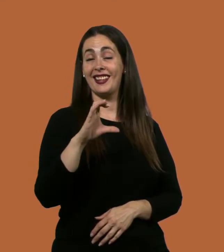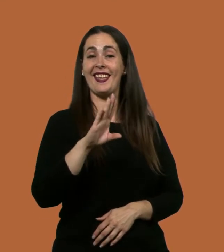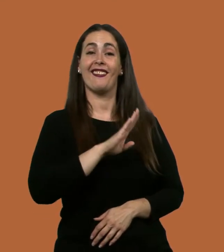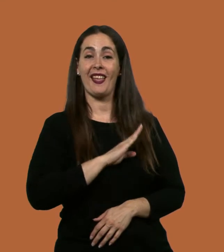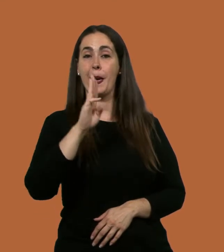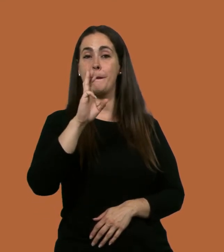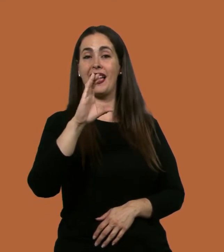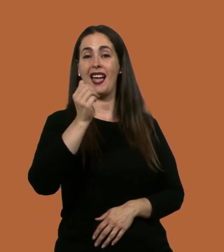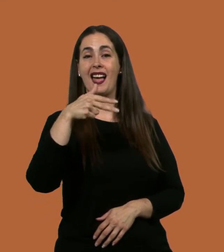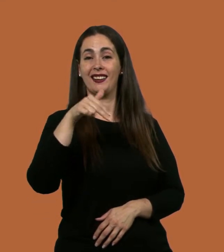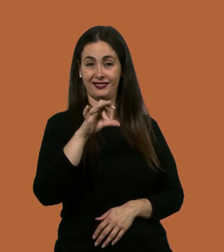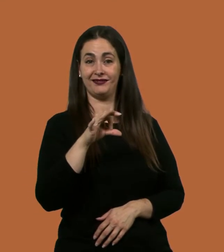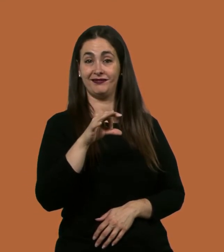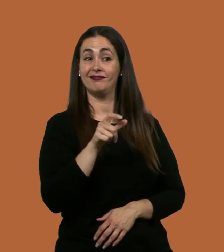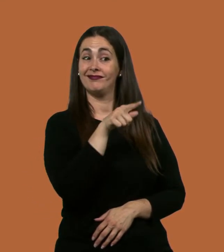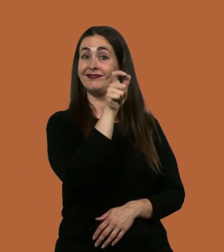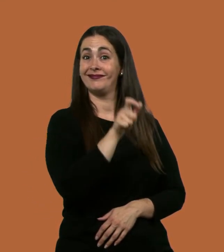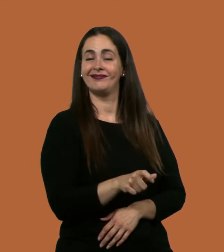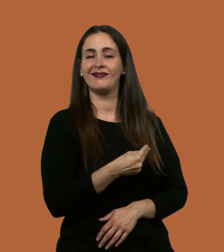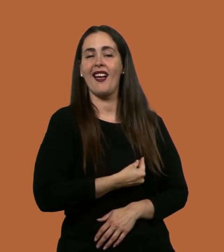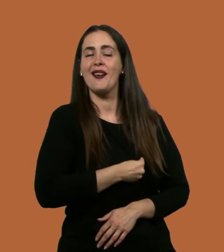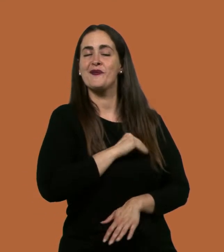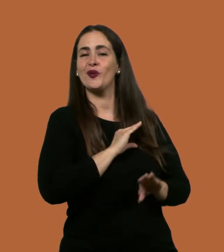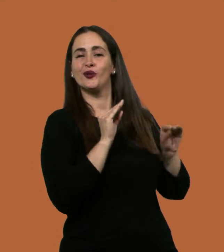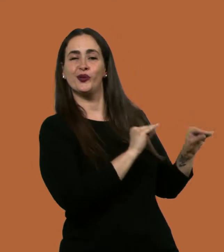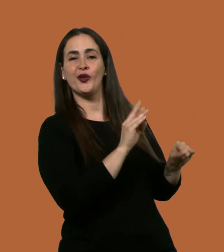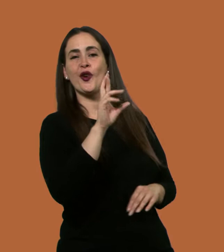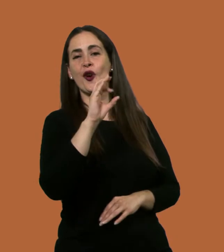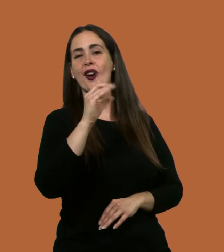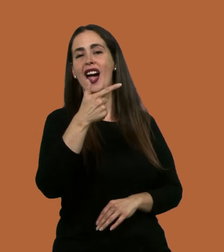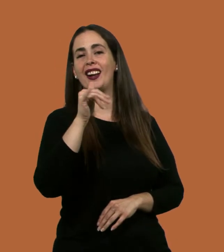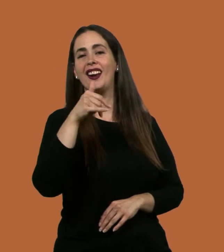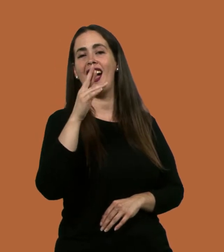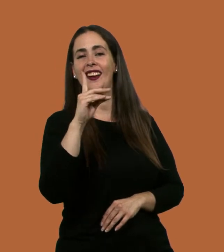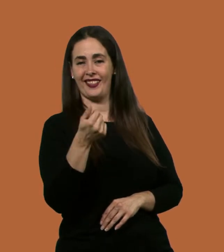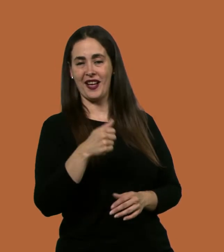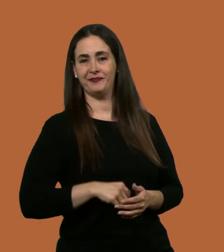Mercè de Pecanins, l’amor de Rocaguinarda